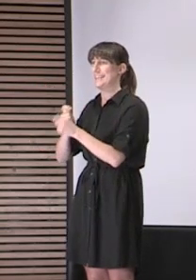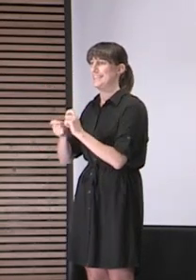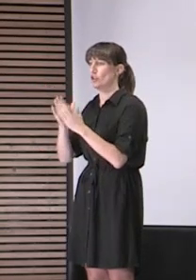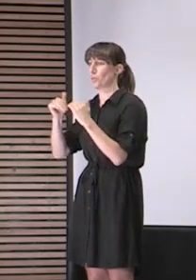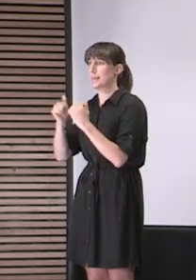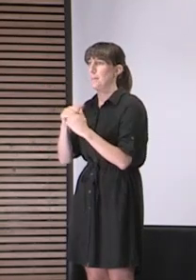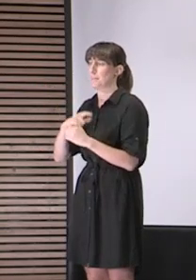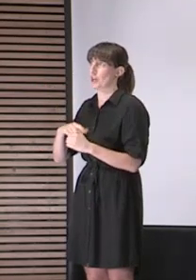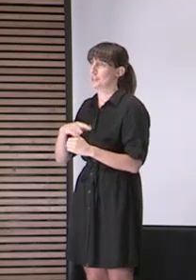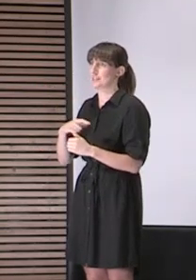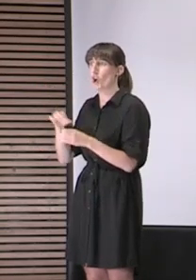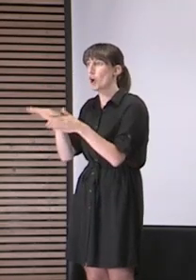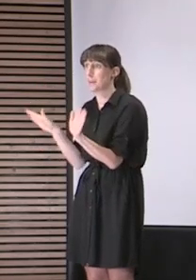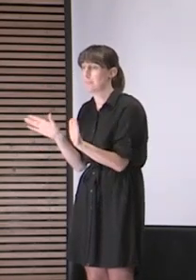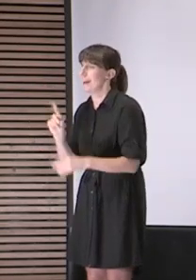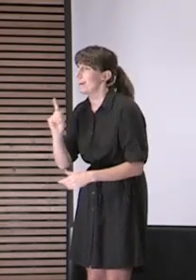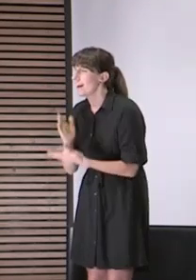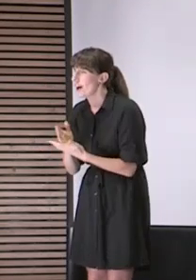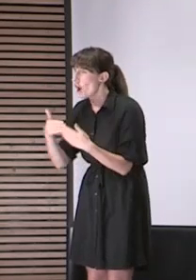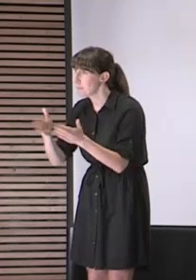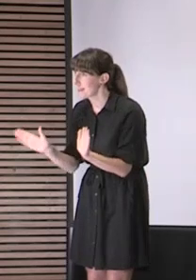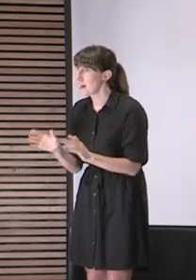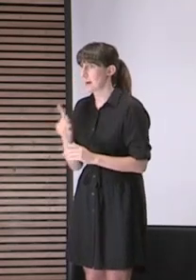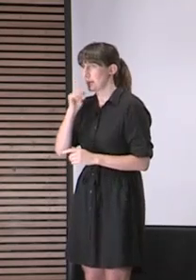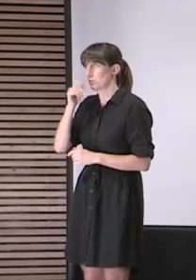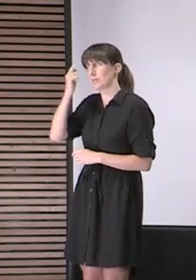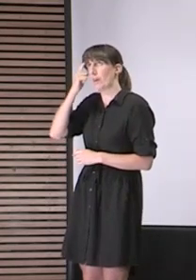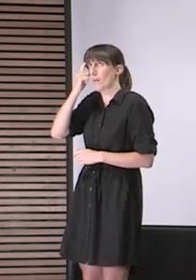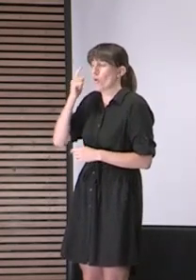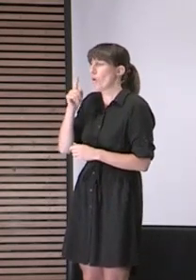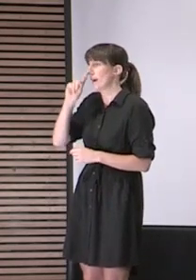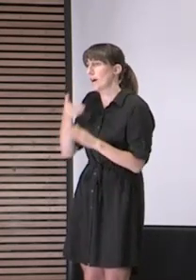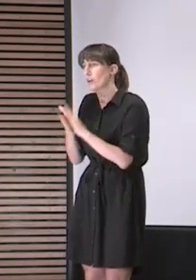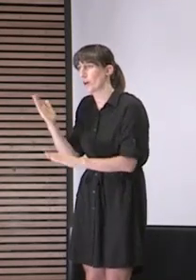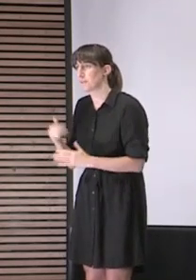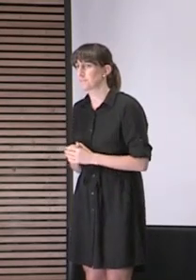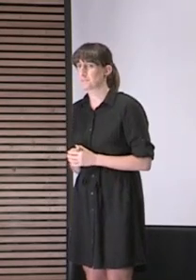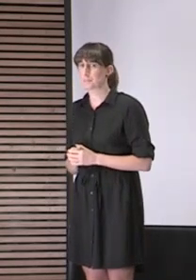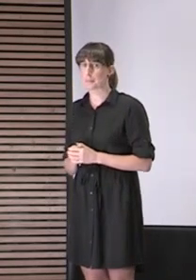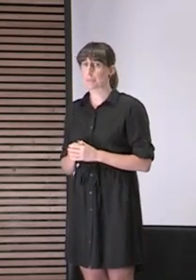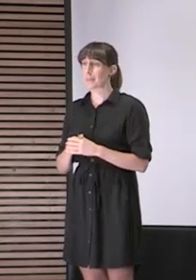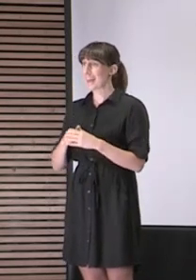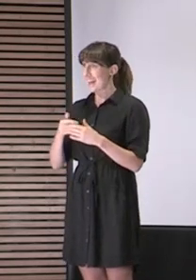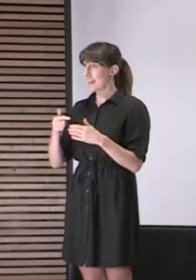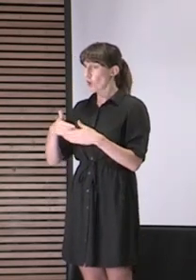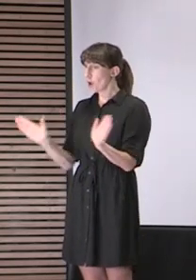para probar en esos comentarios